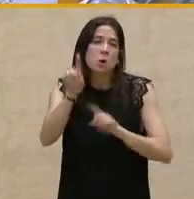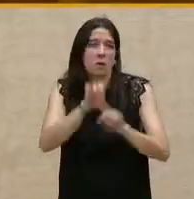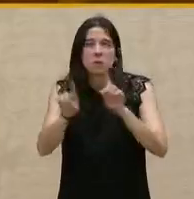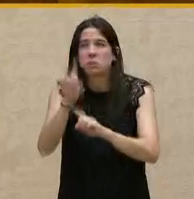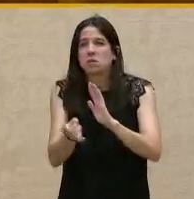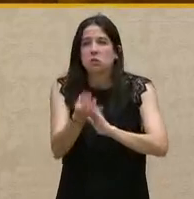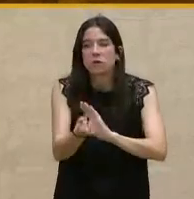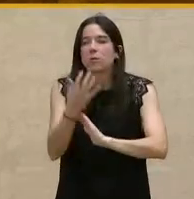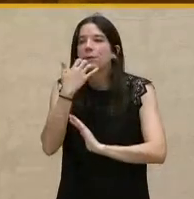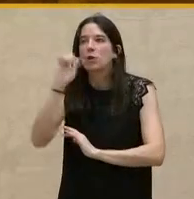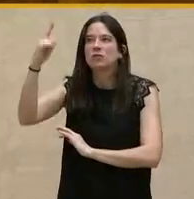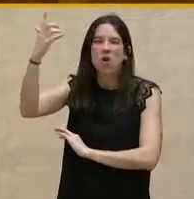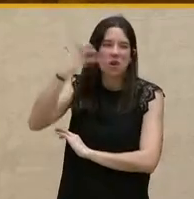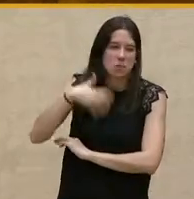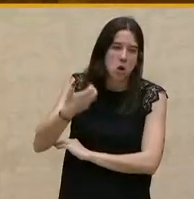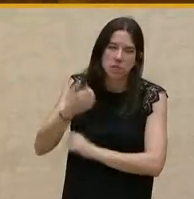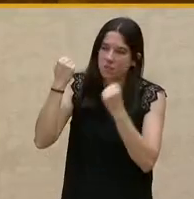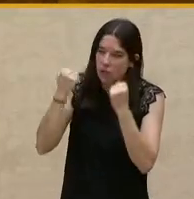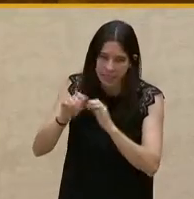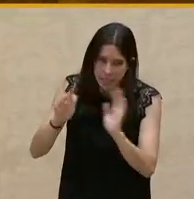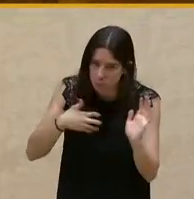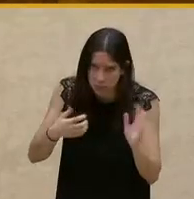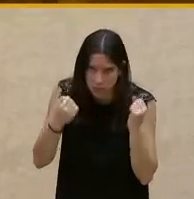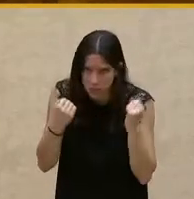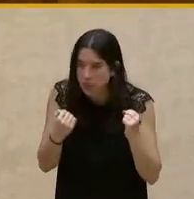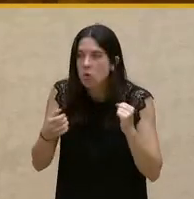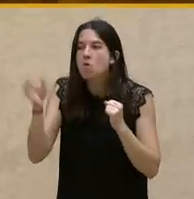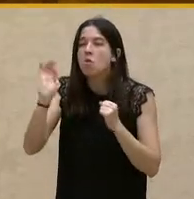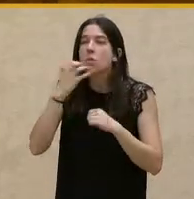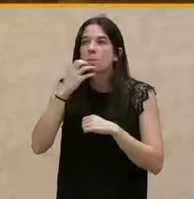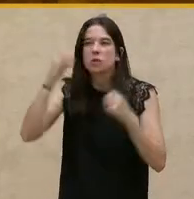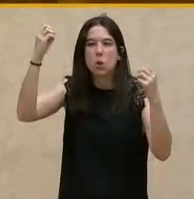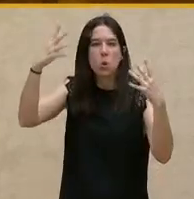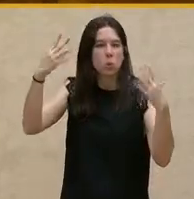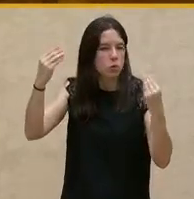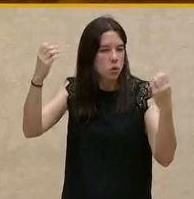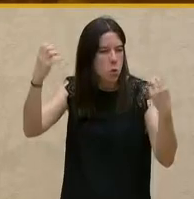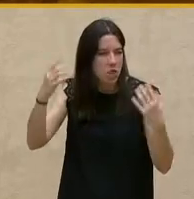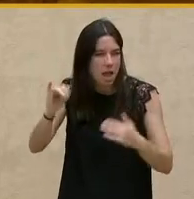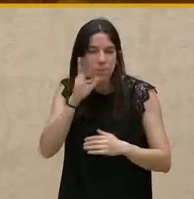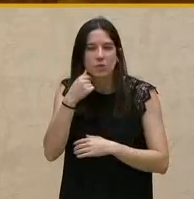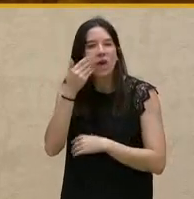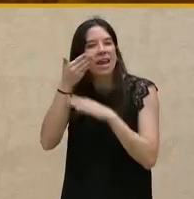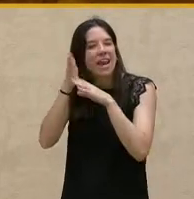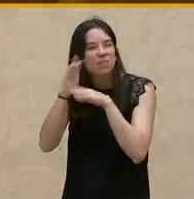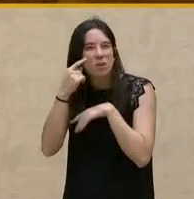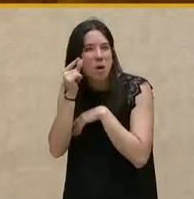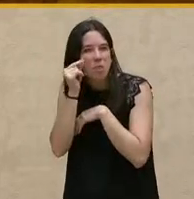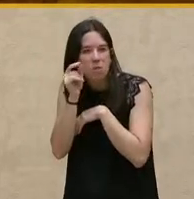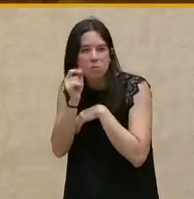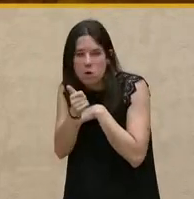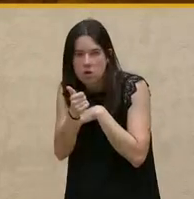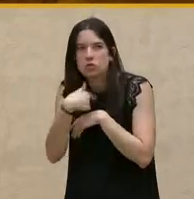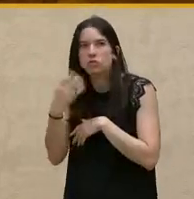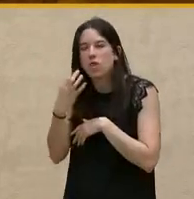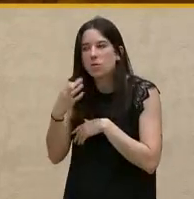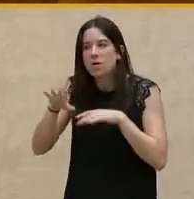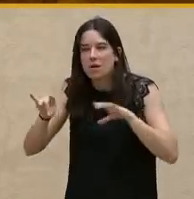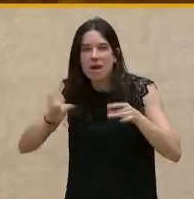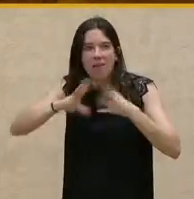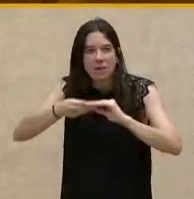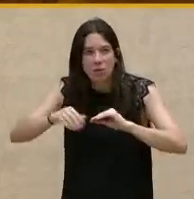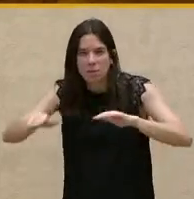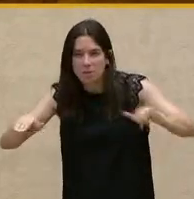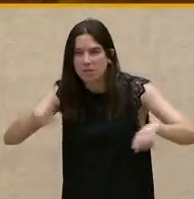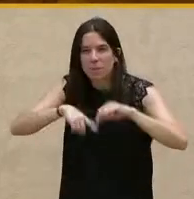el sol me molesta mucho o cuando hay mucha luz. Tengo que ir adaptándome mucho al entorno. Siempre